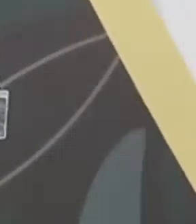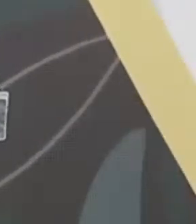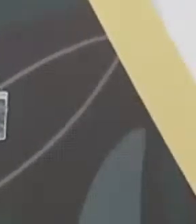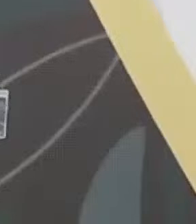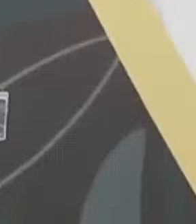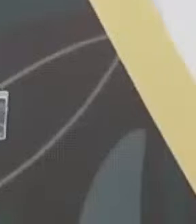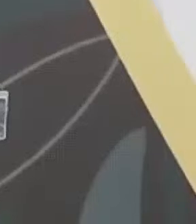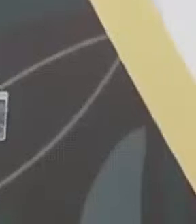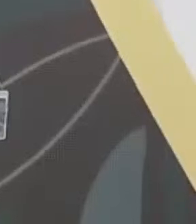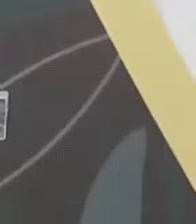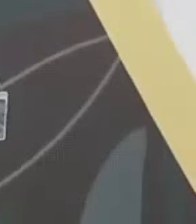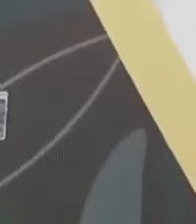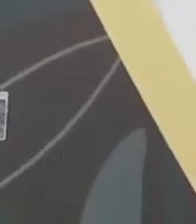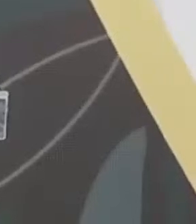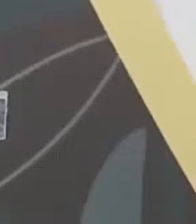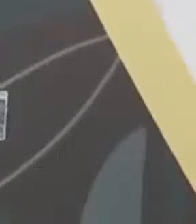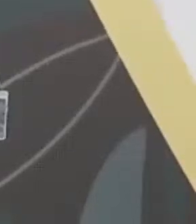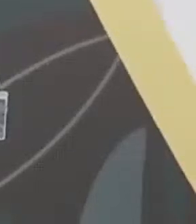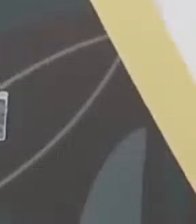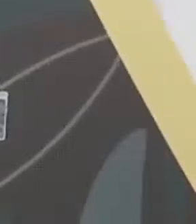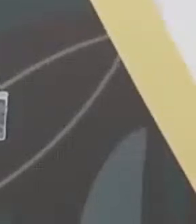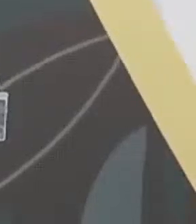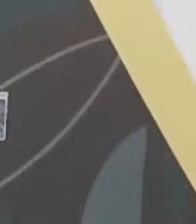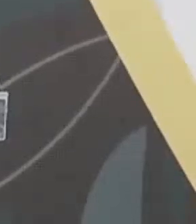a una tabasqueña de convicción y corazón,